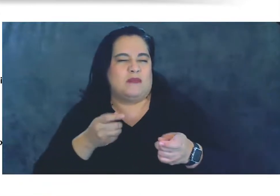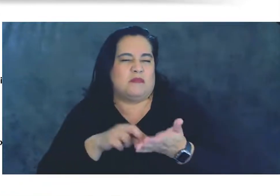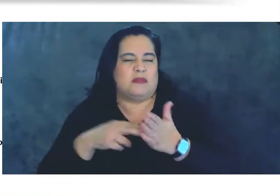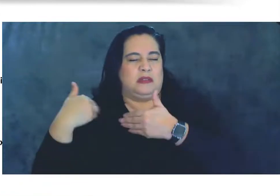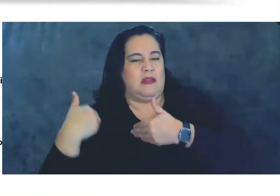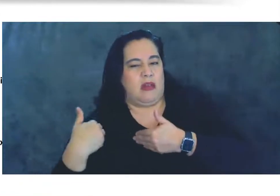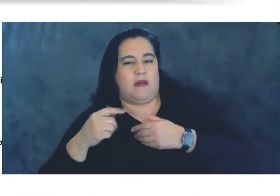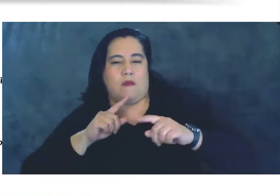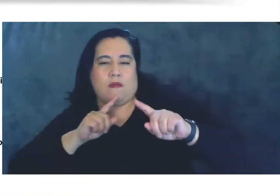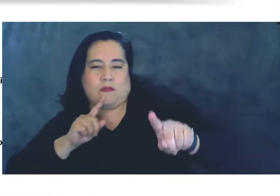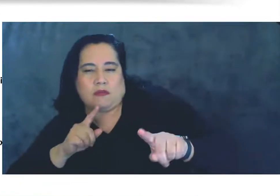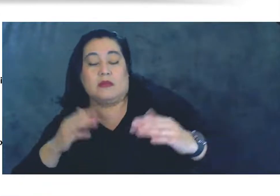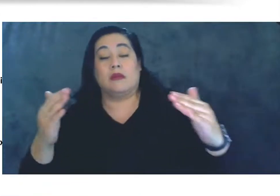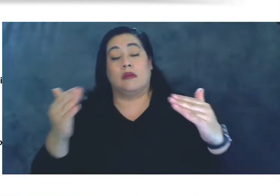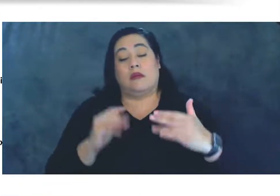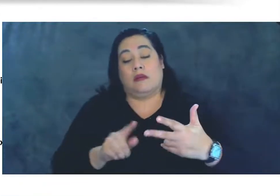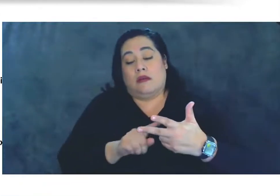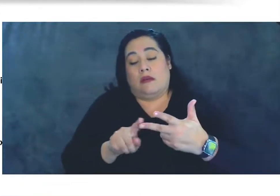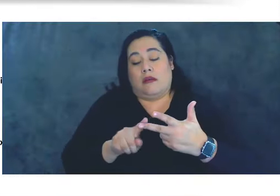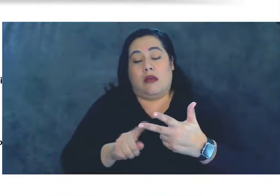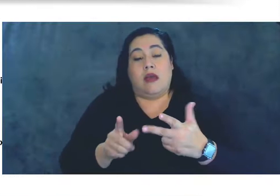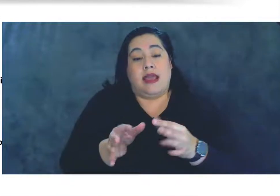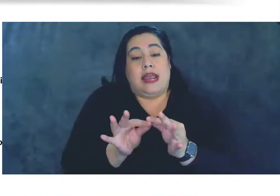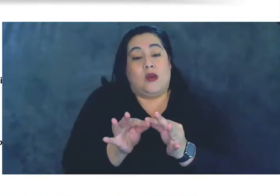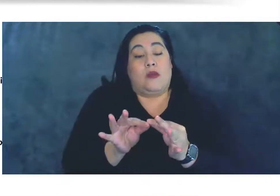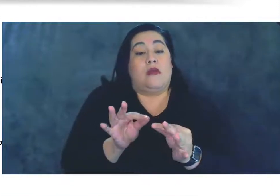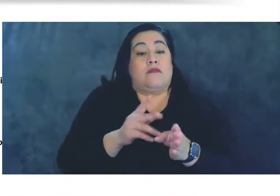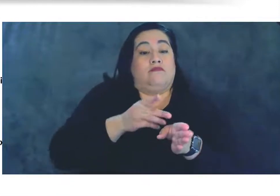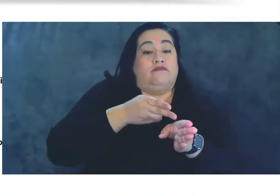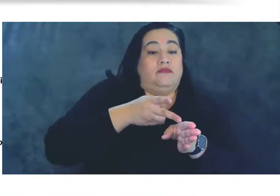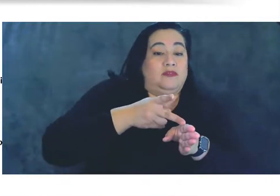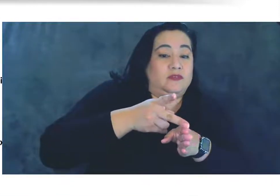Tema 3 incluye la práctica profesional y la práctica de reflexión.